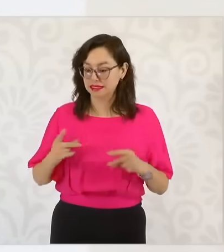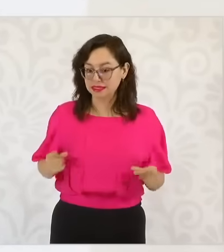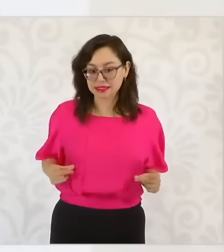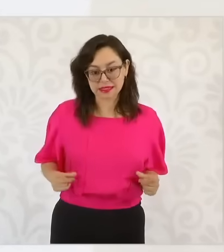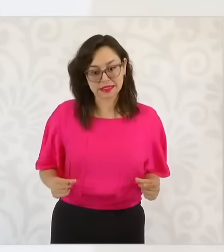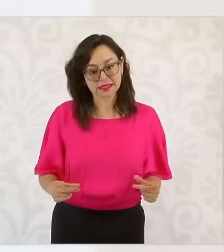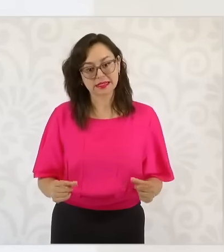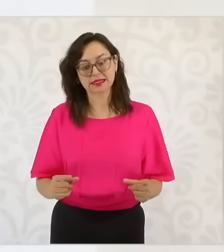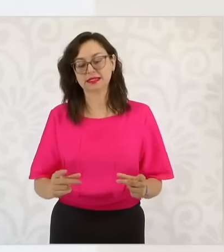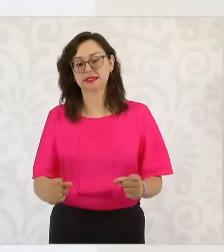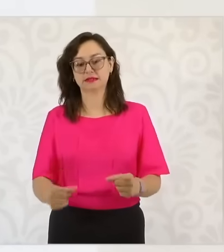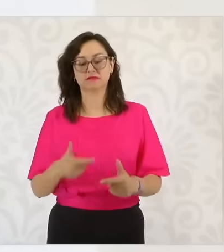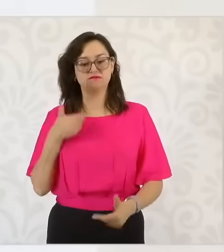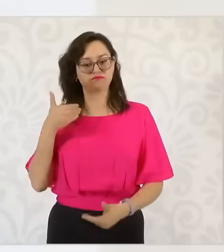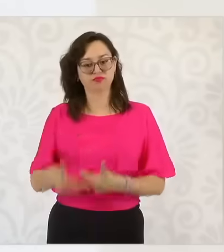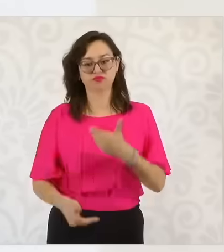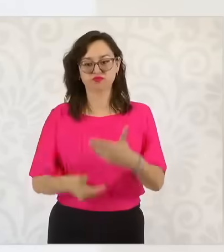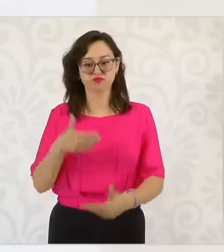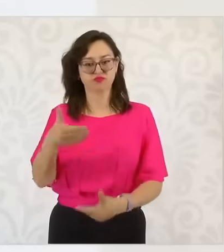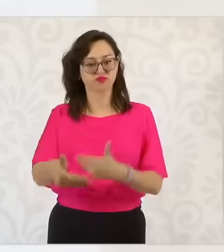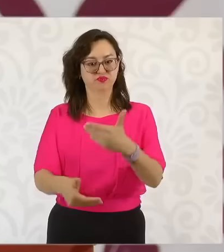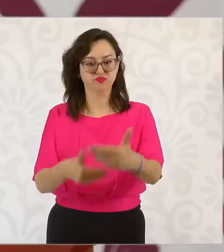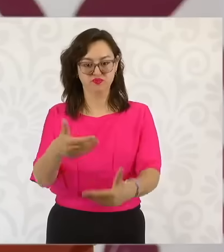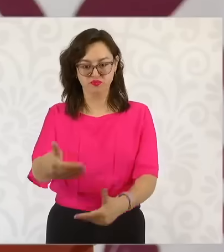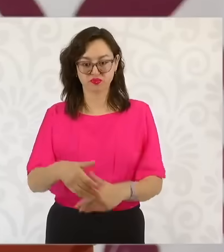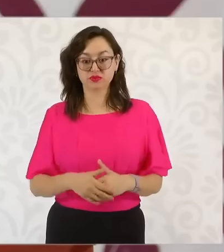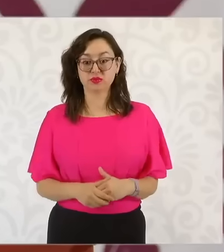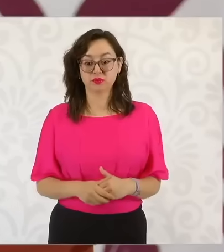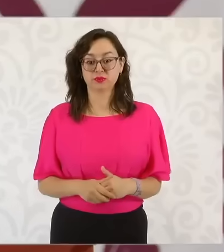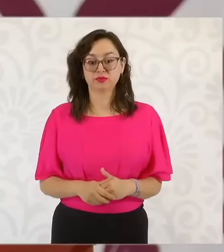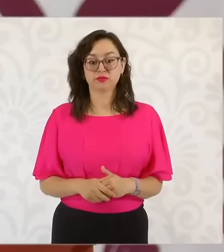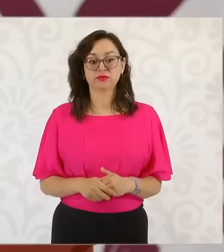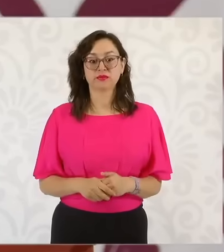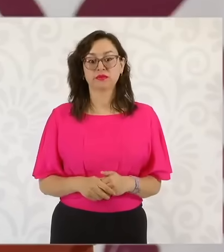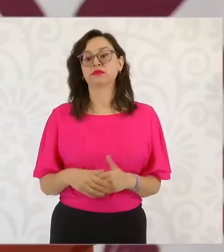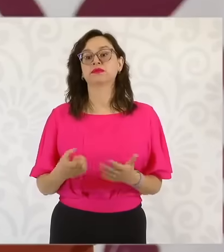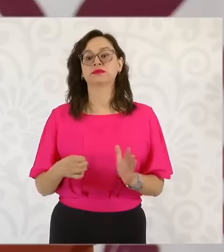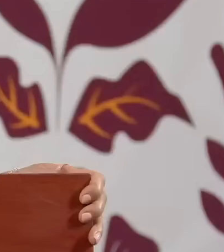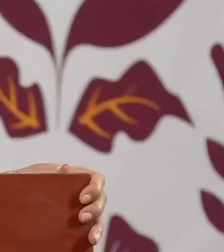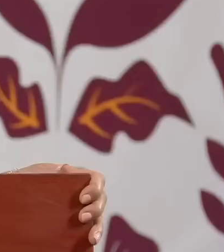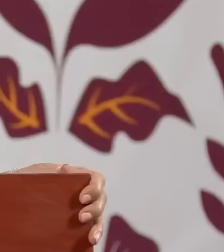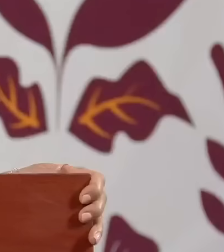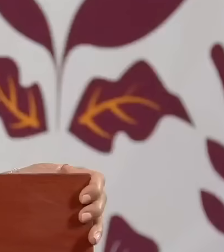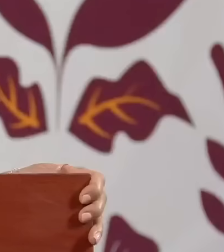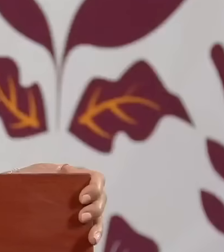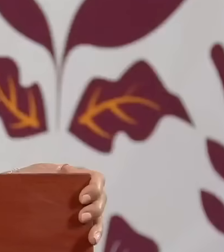que se pueda cumplir por ejemplo el plazo del que el juicio mercantil creo que son 6 meses